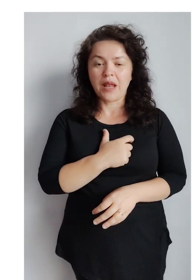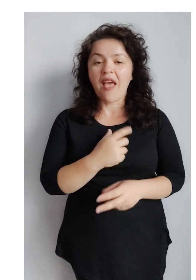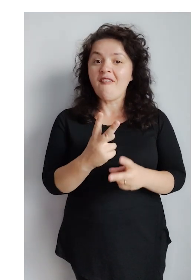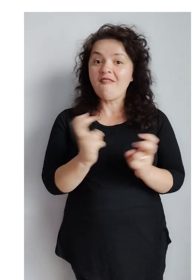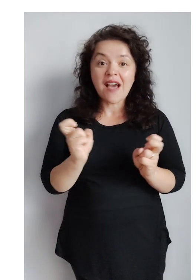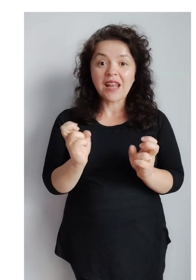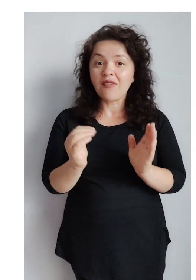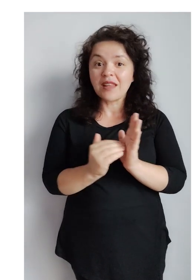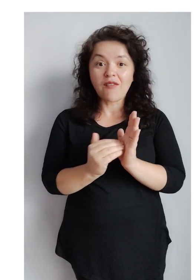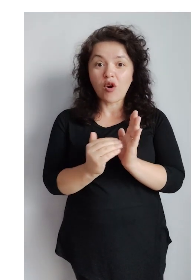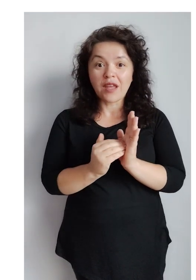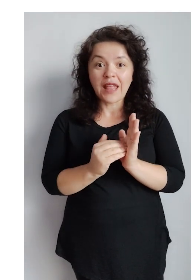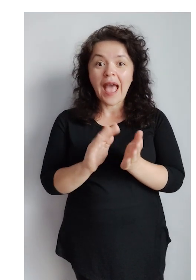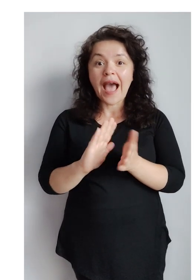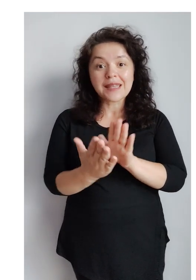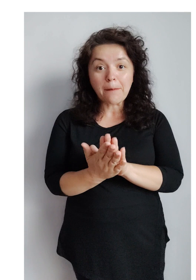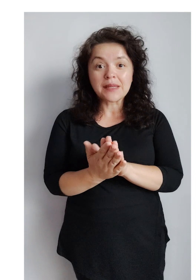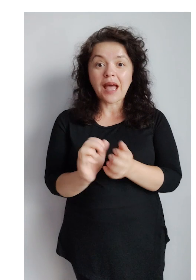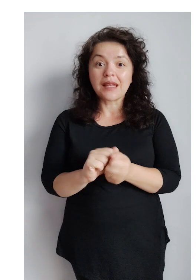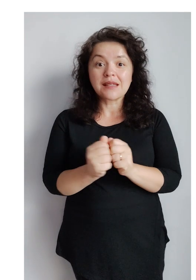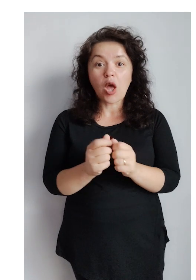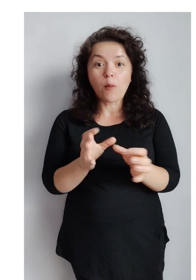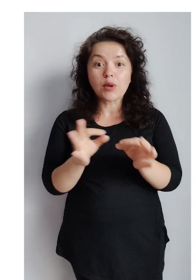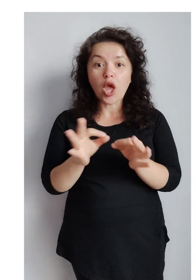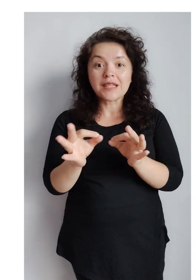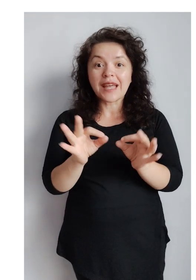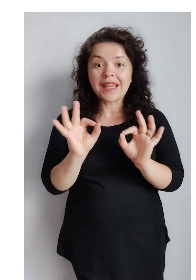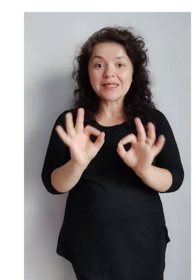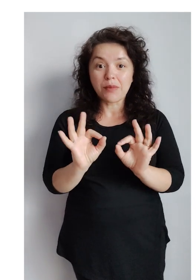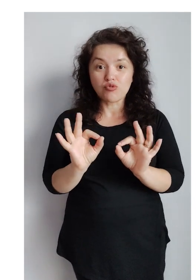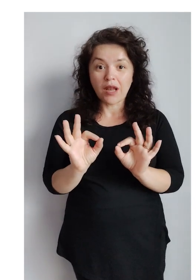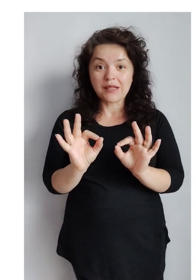fără a fi nevoie de adaptare sau proiectare specializată.